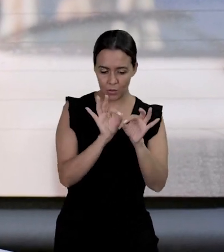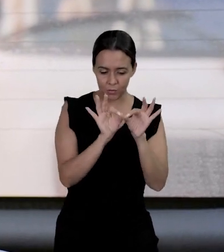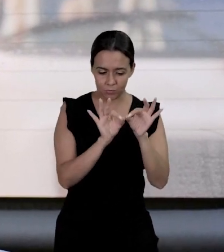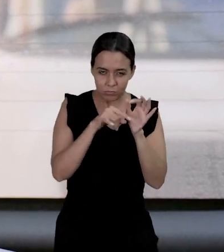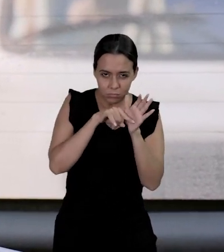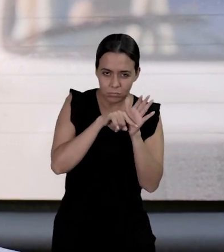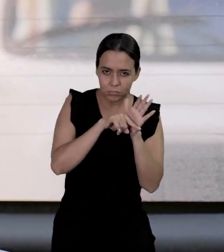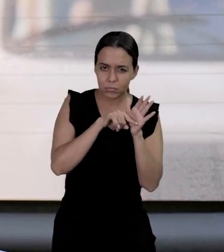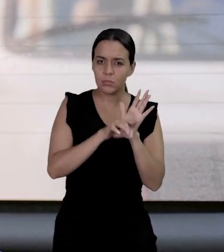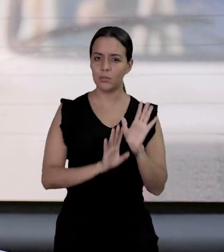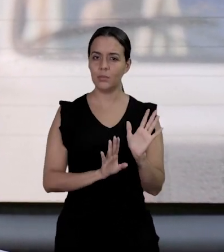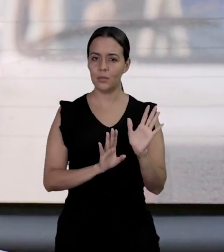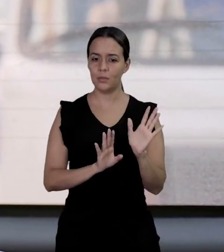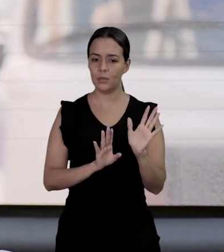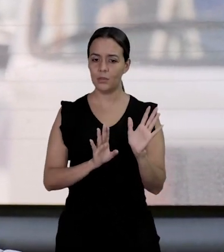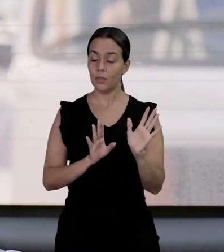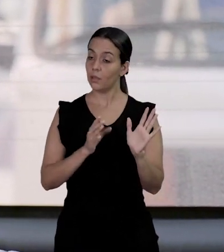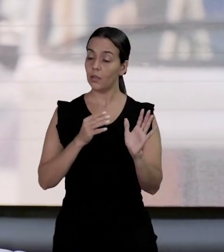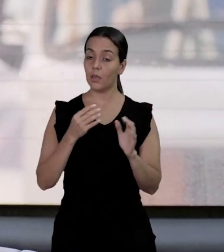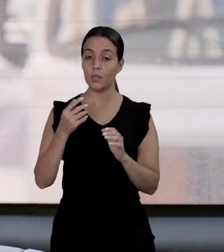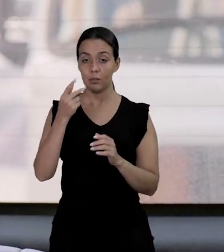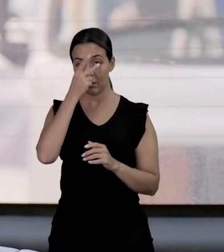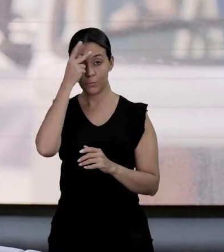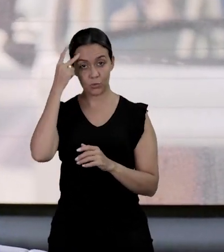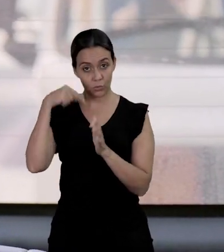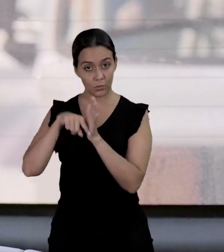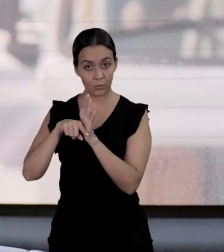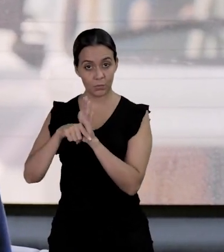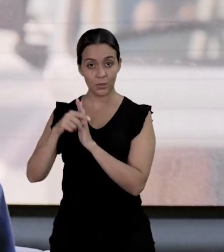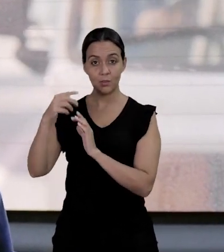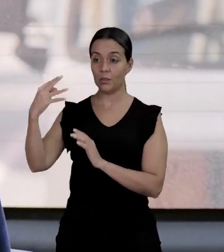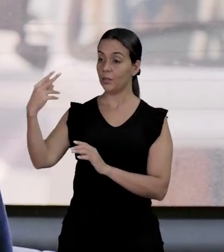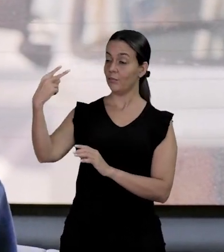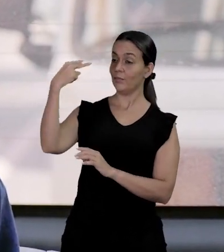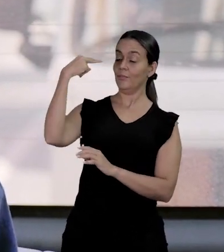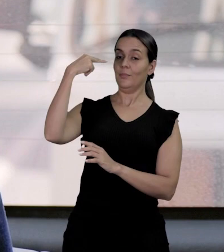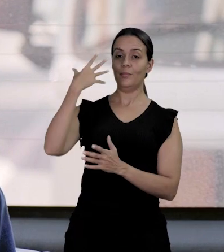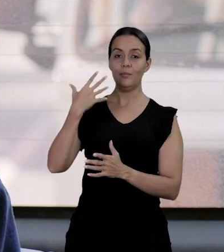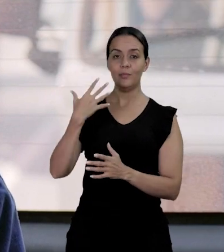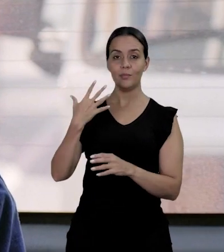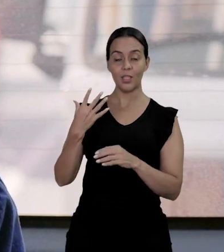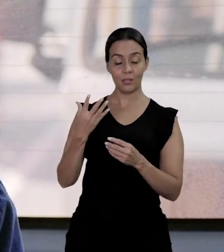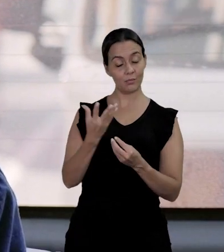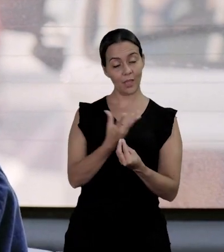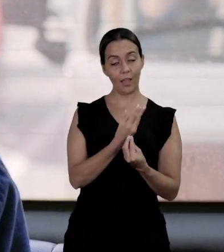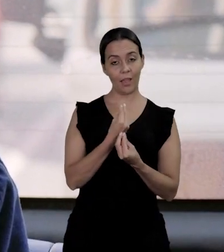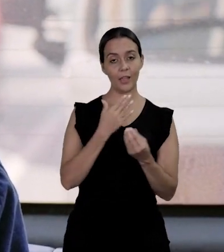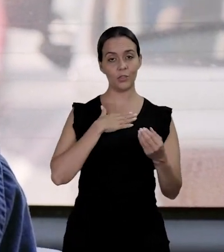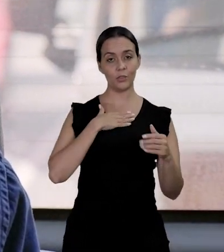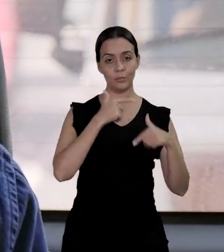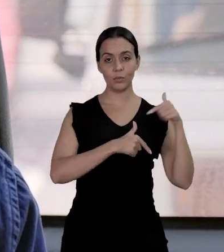têm me procurado e tem se interessado pelo meu trabalho. Porque são os cientistas que também